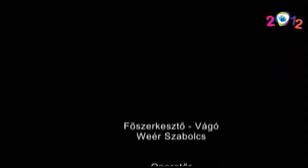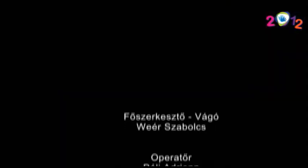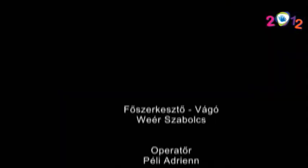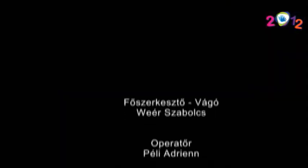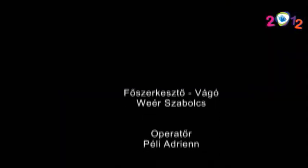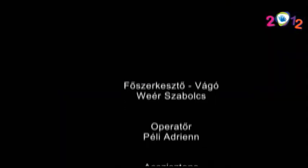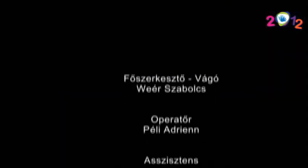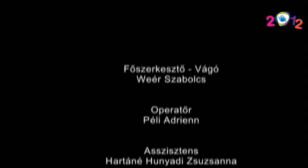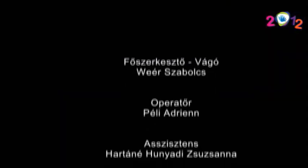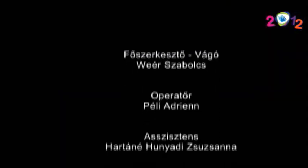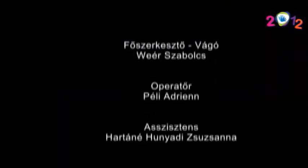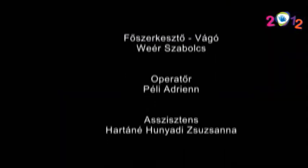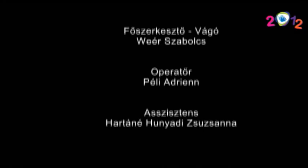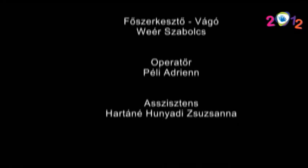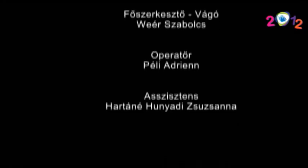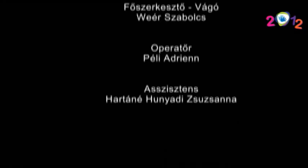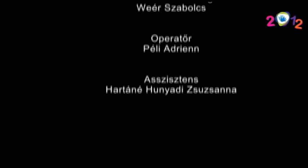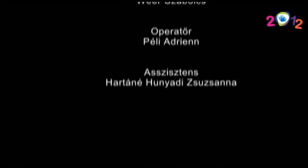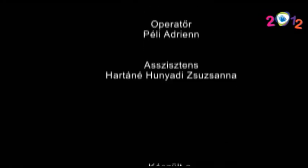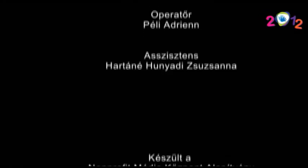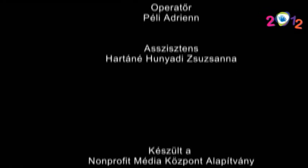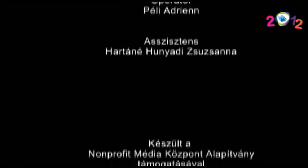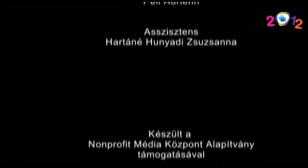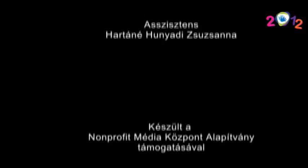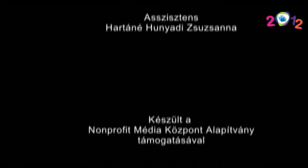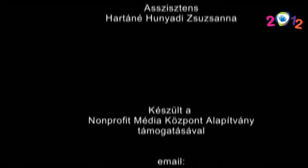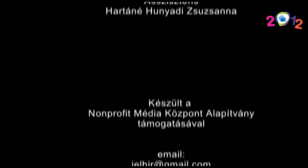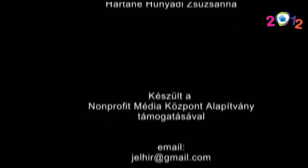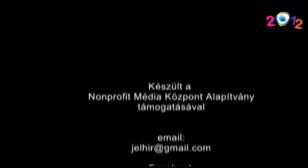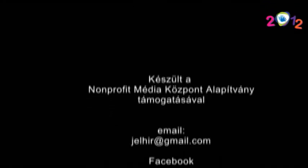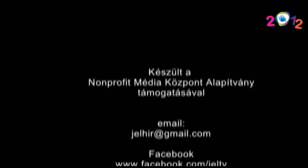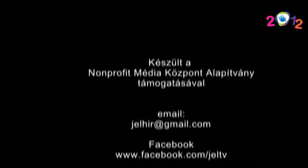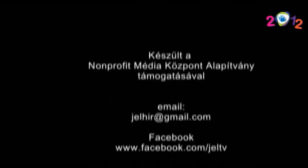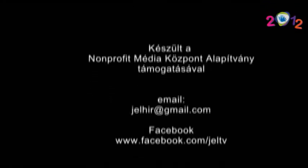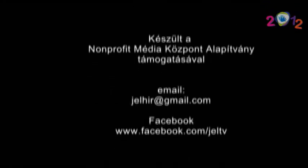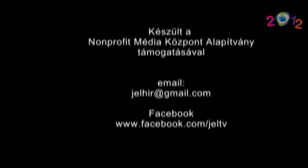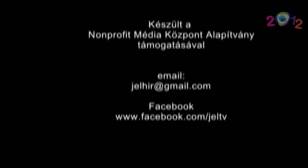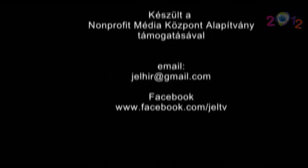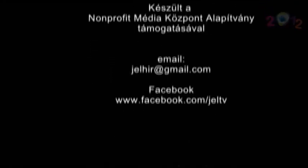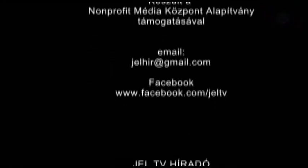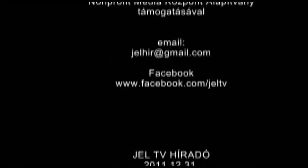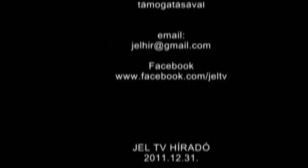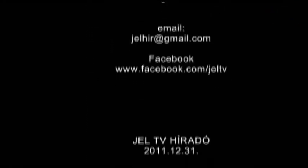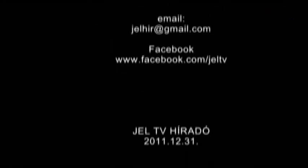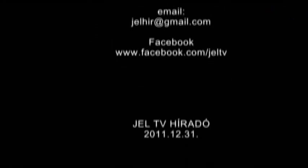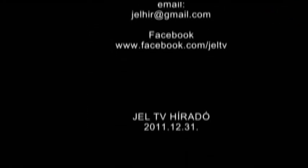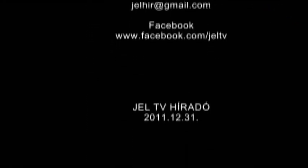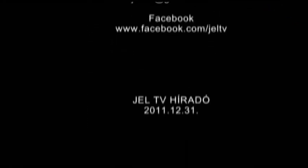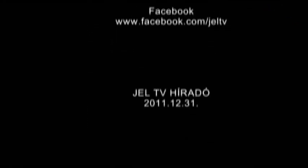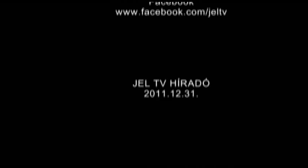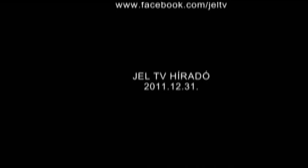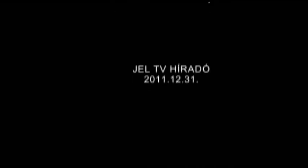Felirat: Cserni Mónika, N. Kiss Orsolya, Nagy Csaba